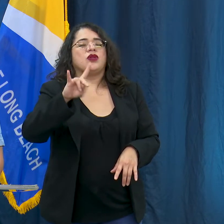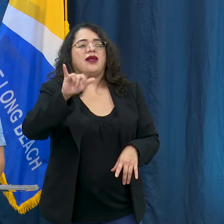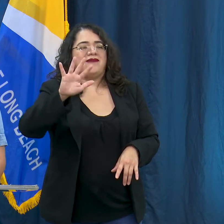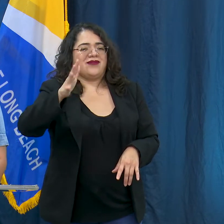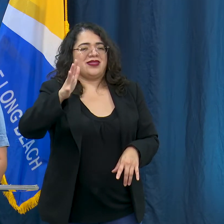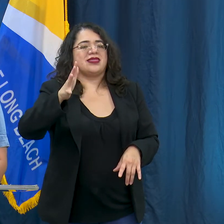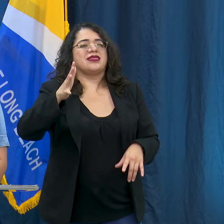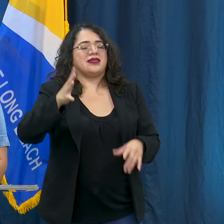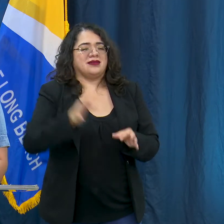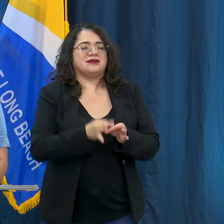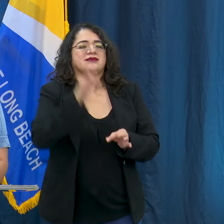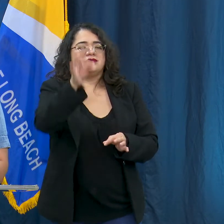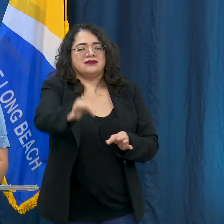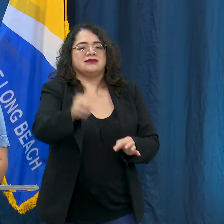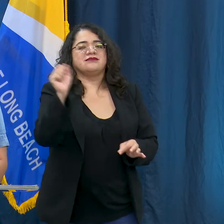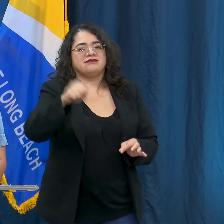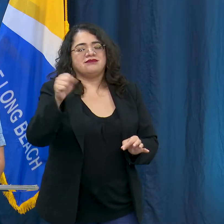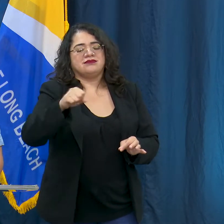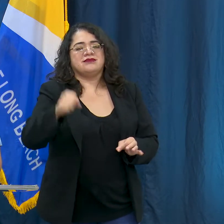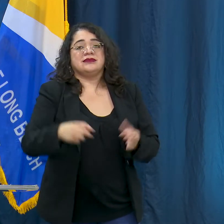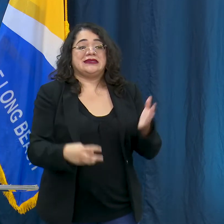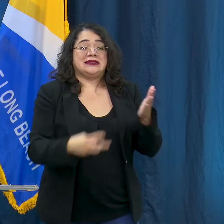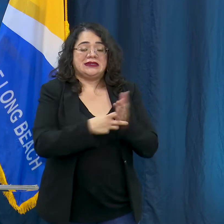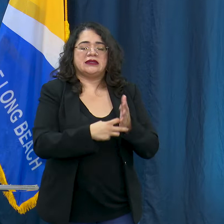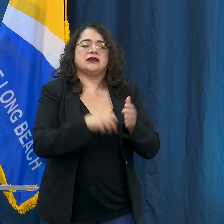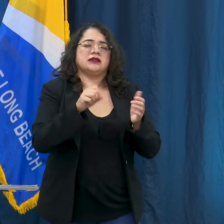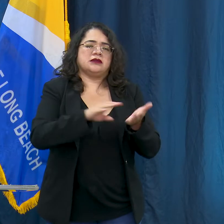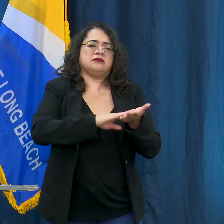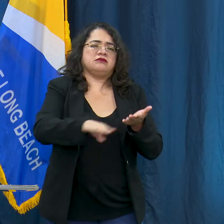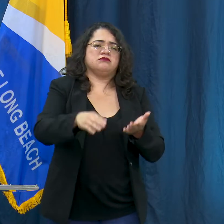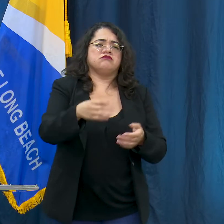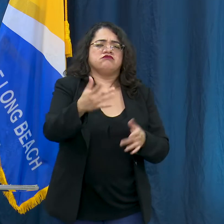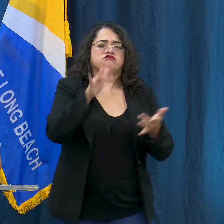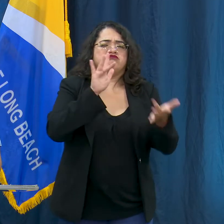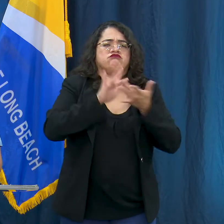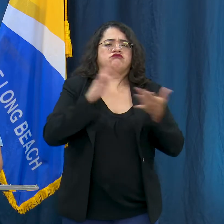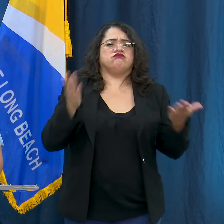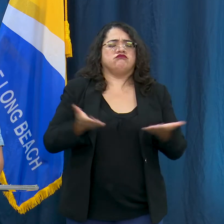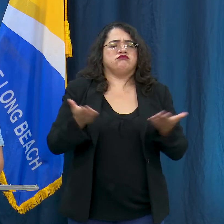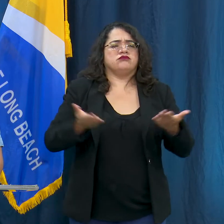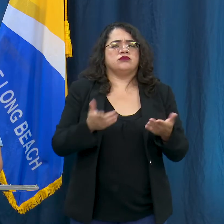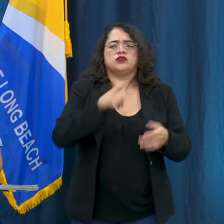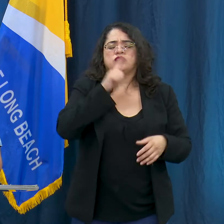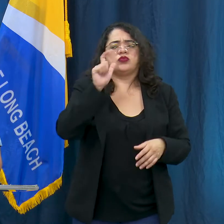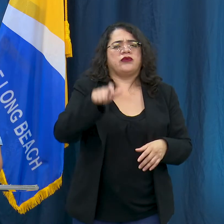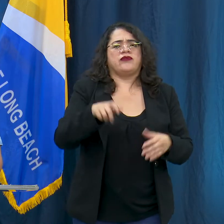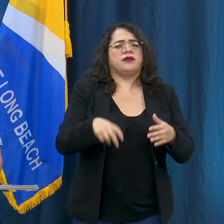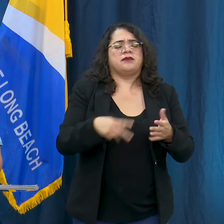para extender este programa y puede no tengo Pagar raises multa este programa